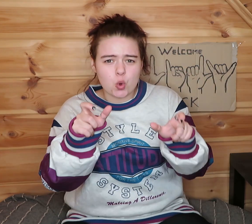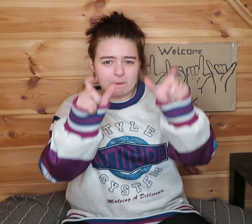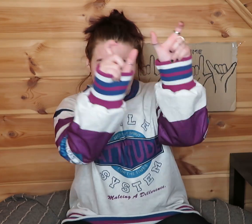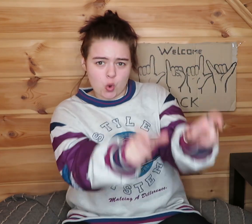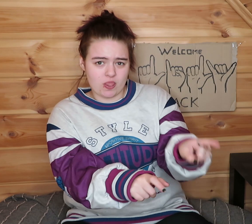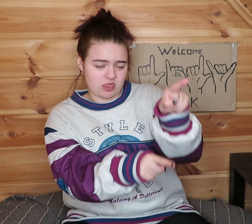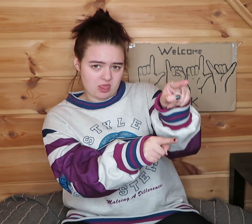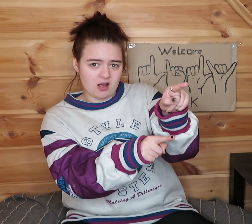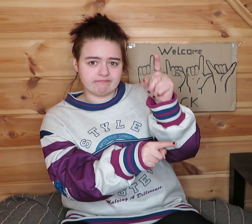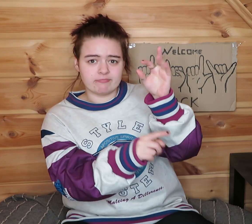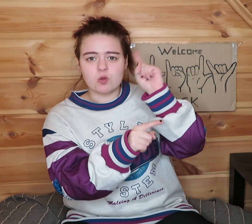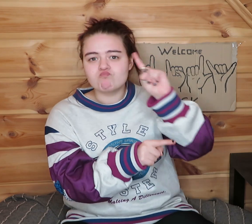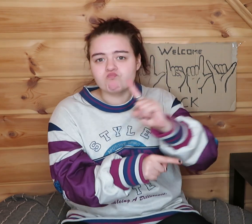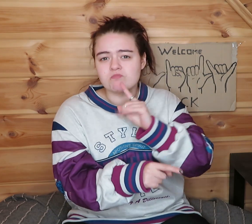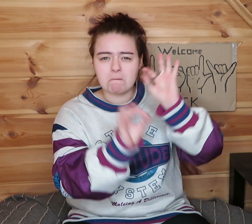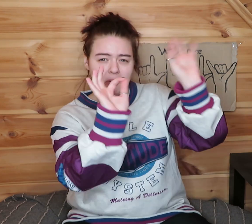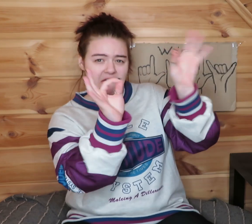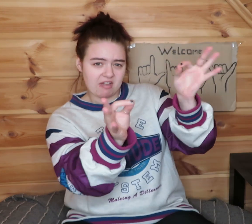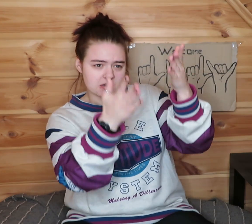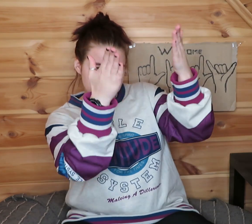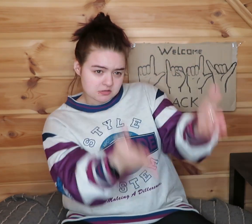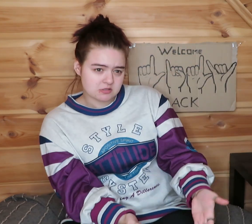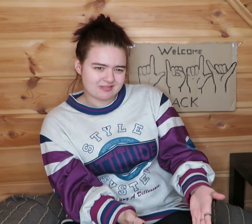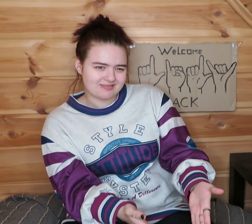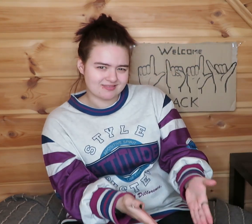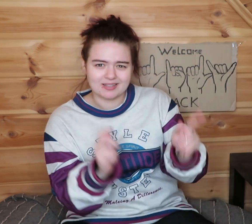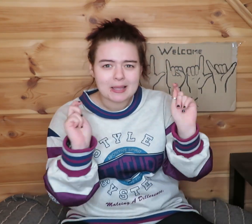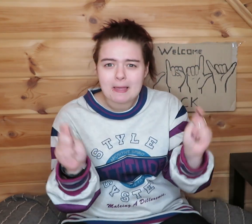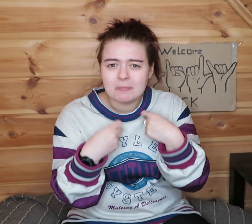Eine PERFEKTE Gehörlose Person gibt es nicht!